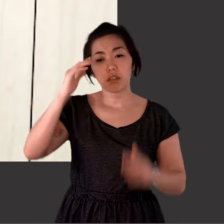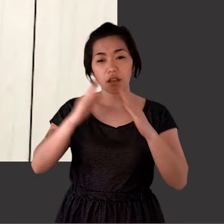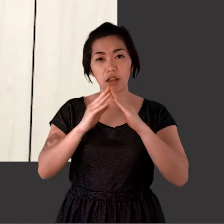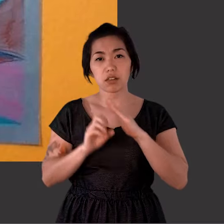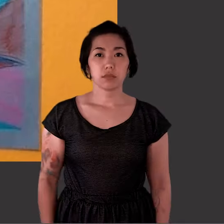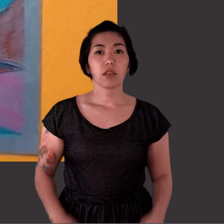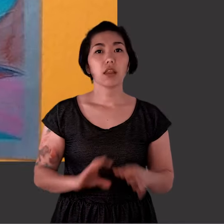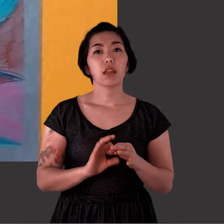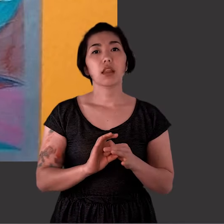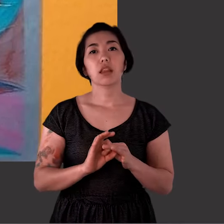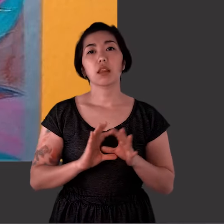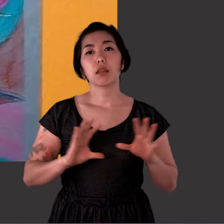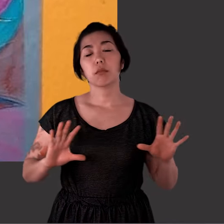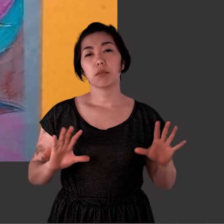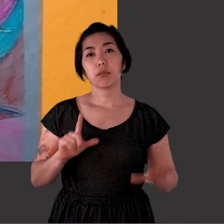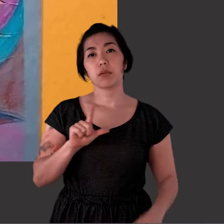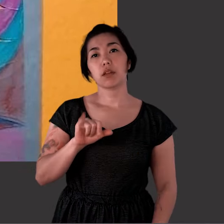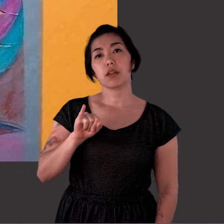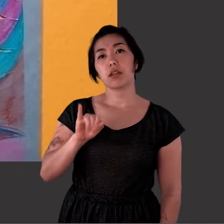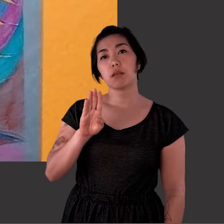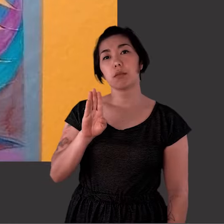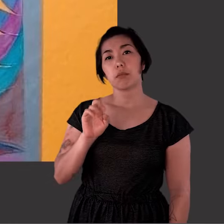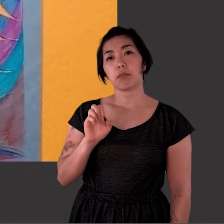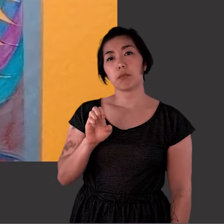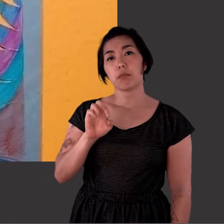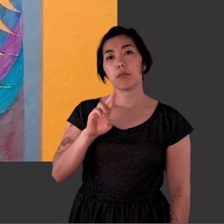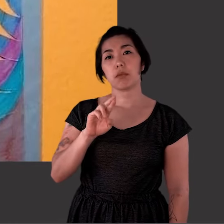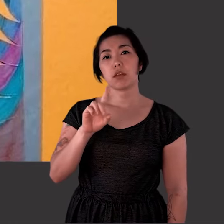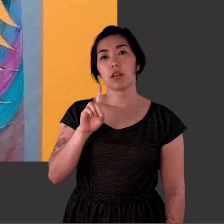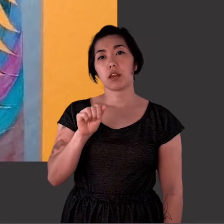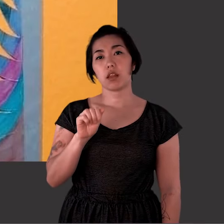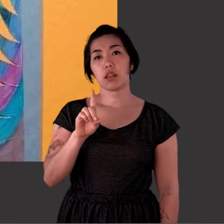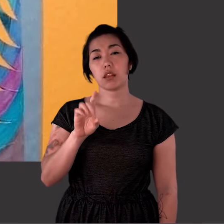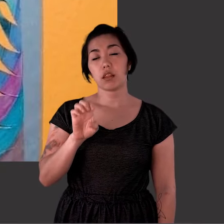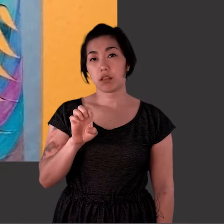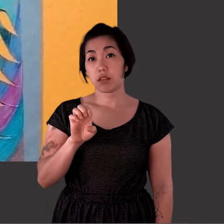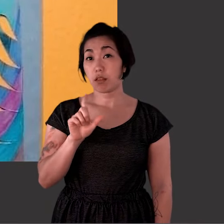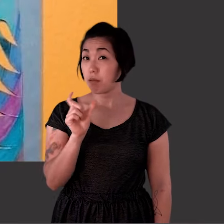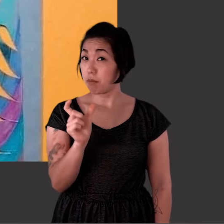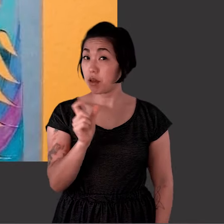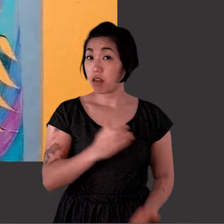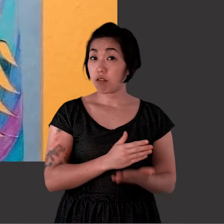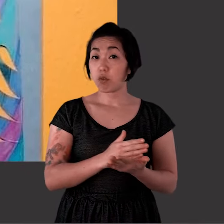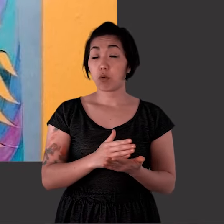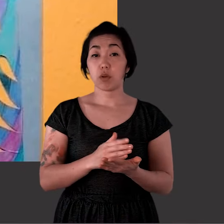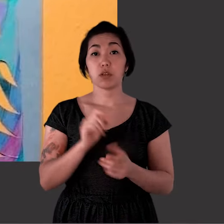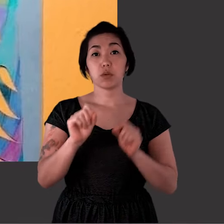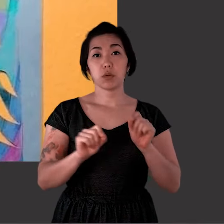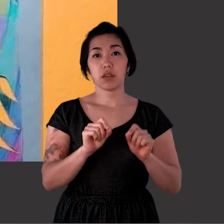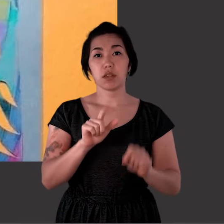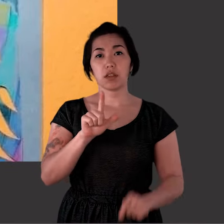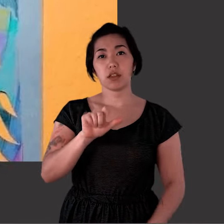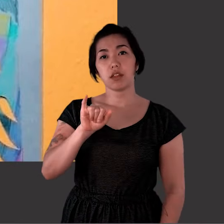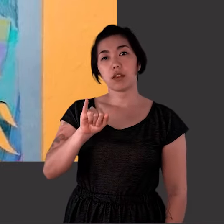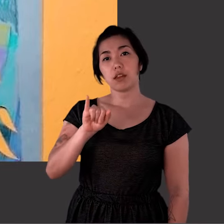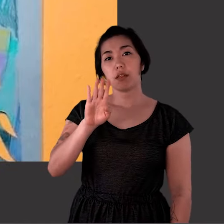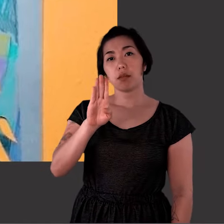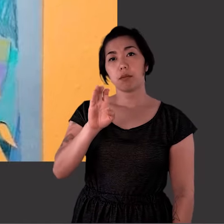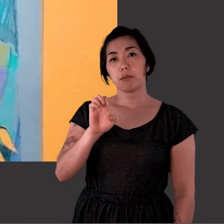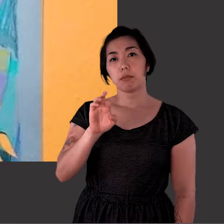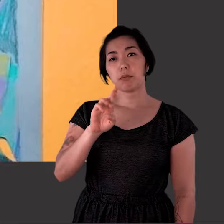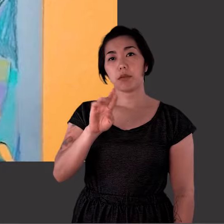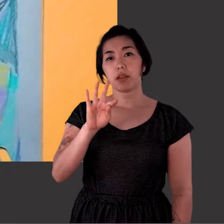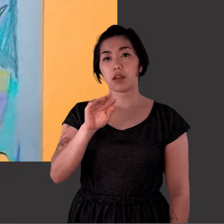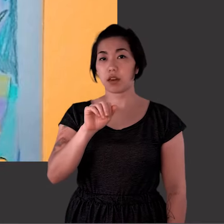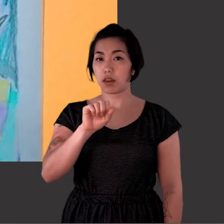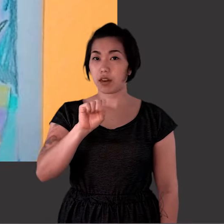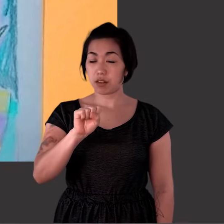Liberdade, palavra proveniente do latim “libertas”. O que é liberdade pra mim?